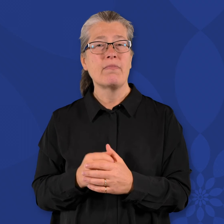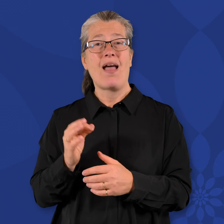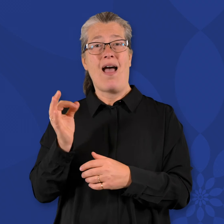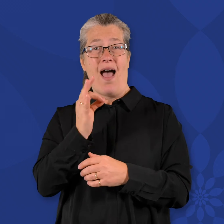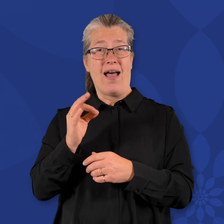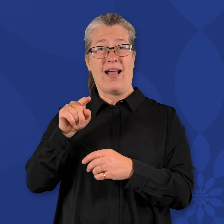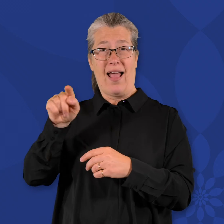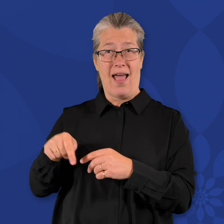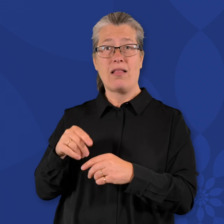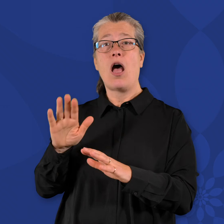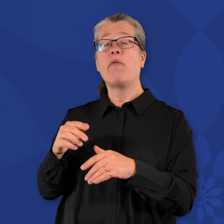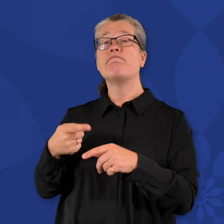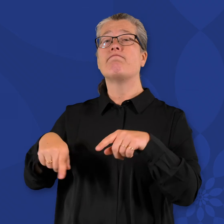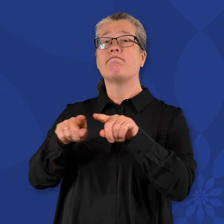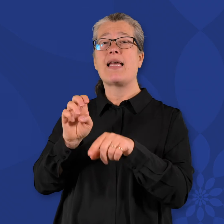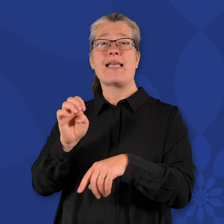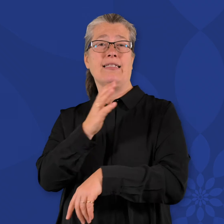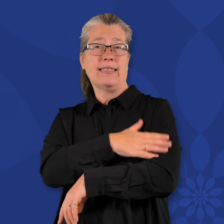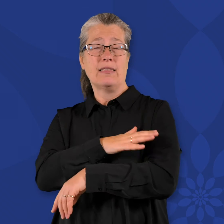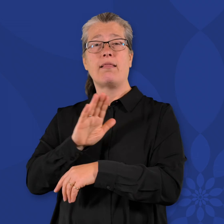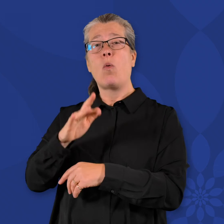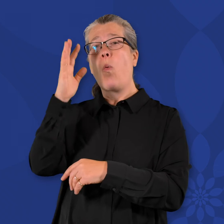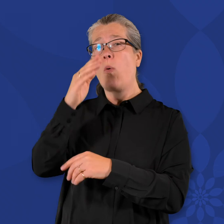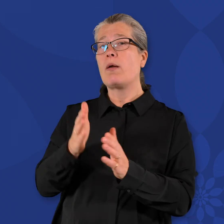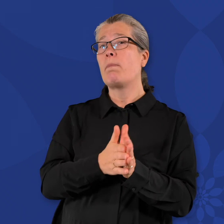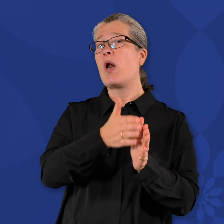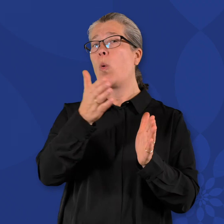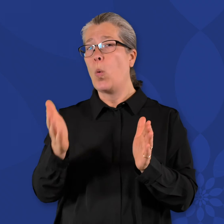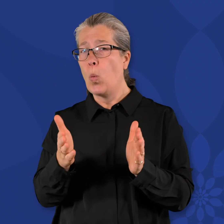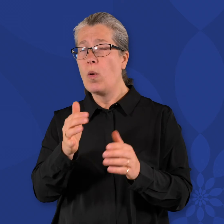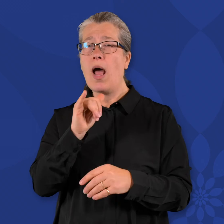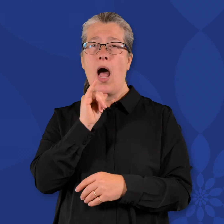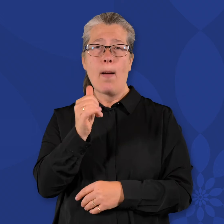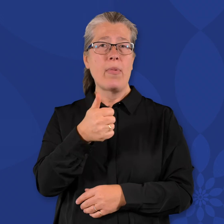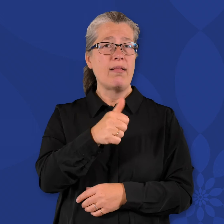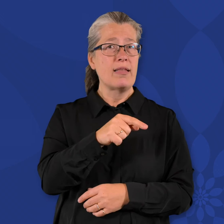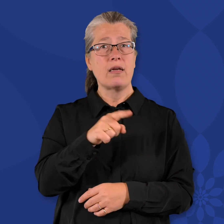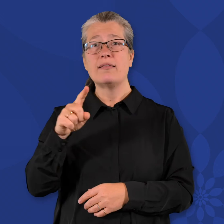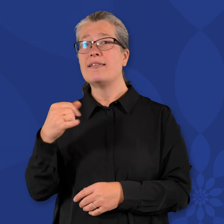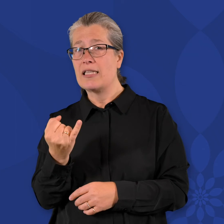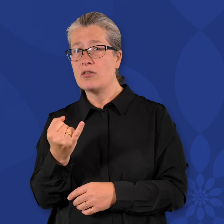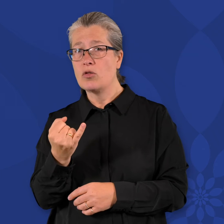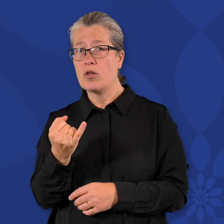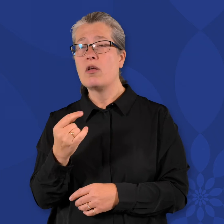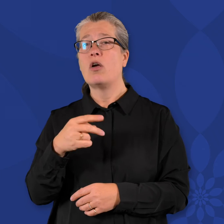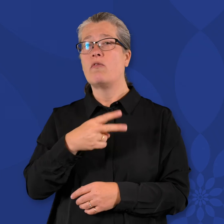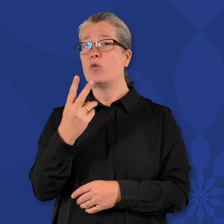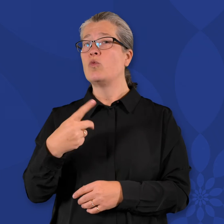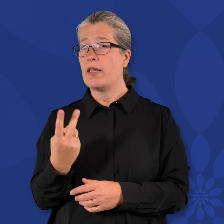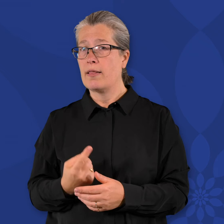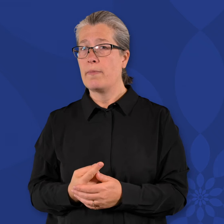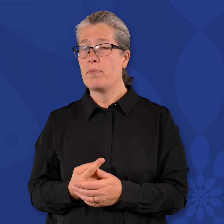Enkäten genomfördes i tjänsten dinåsikt.fi den 9–16 april 2021.